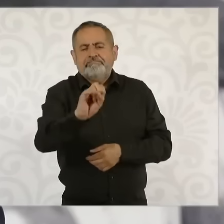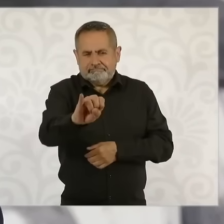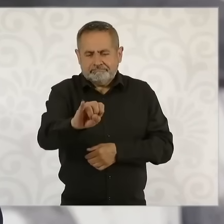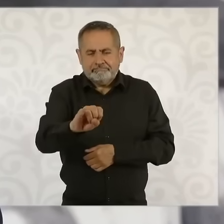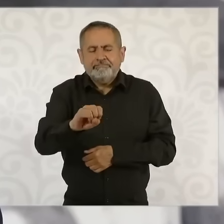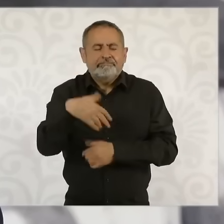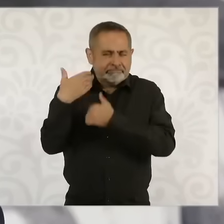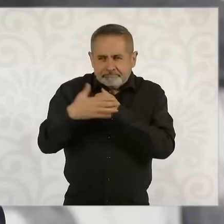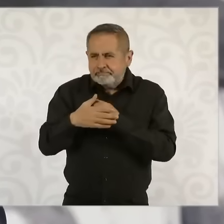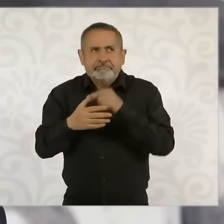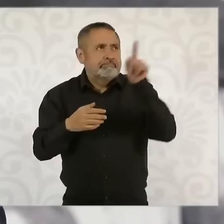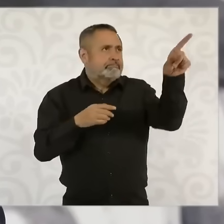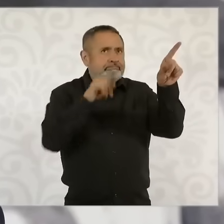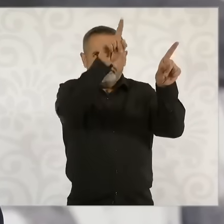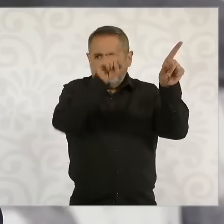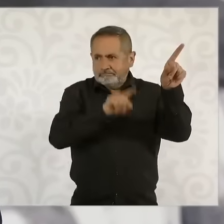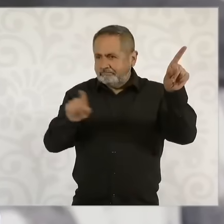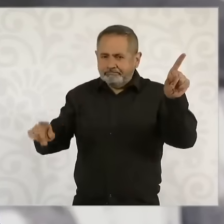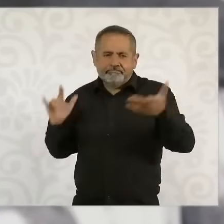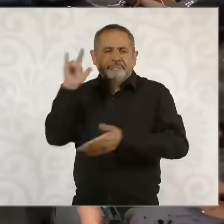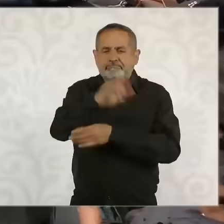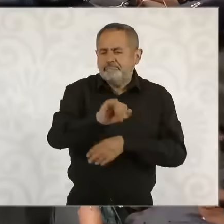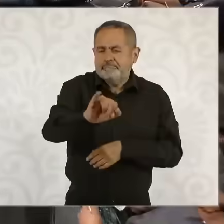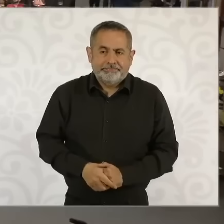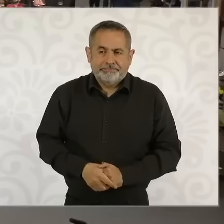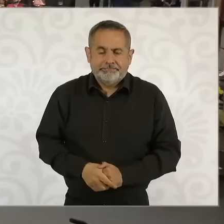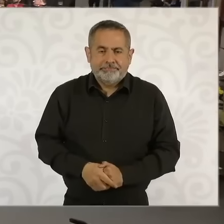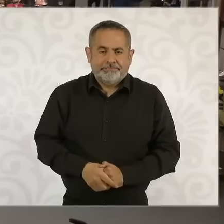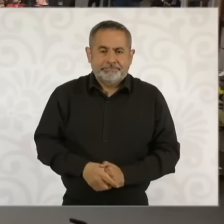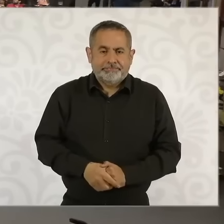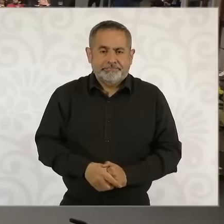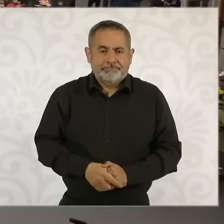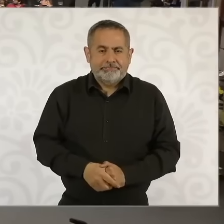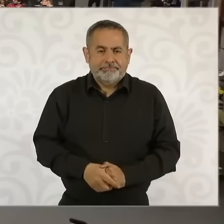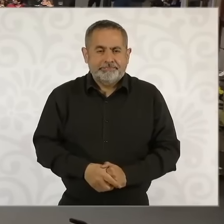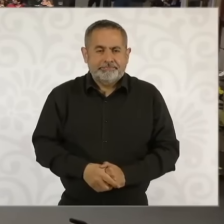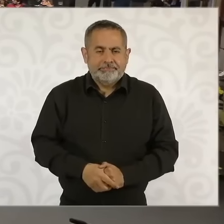atención y también merecen una conectividad nacional. Muchas gracias. Muchas gracias,